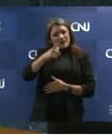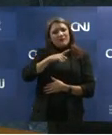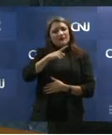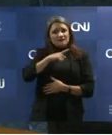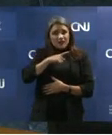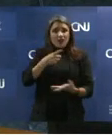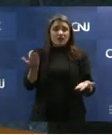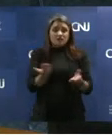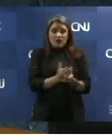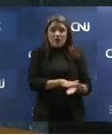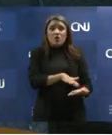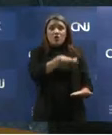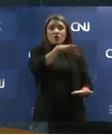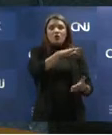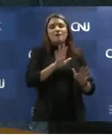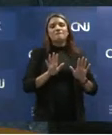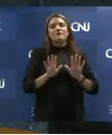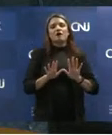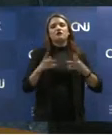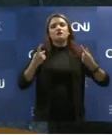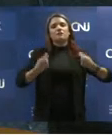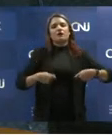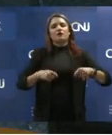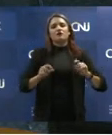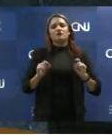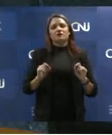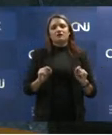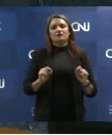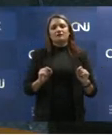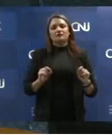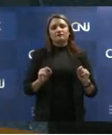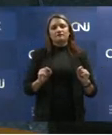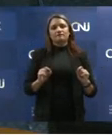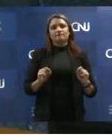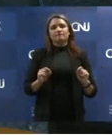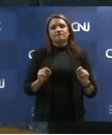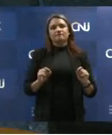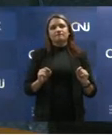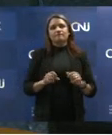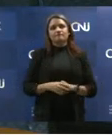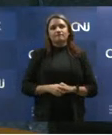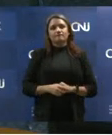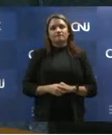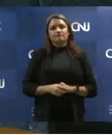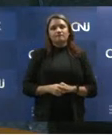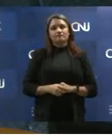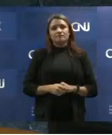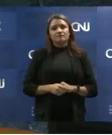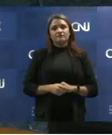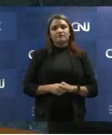Mas é preciso também que haja um apoio para que um juiz